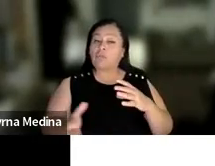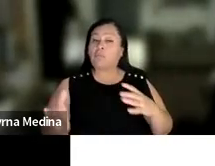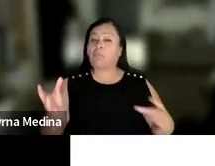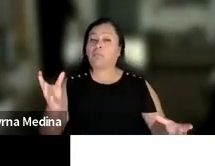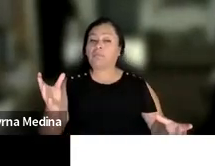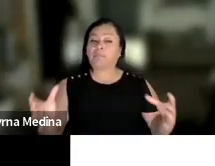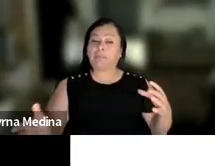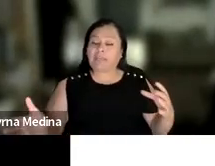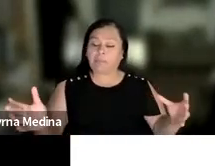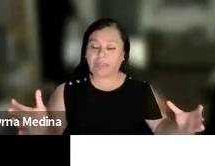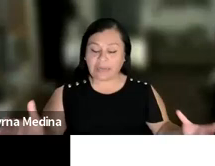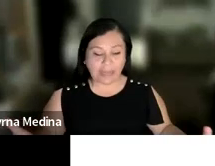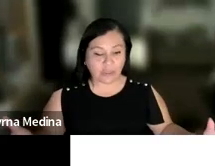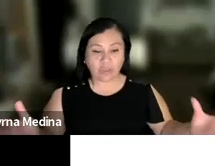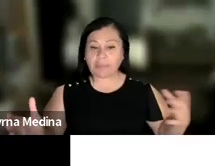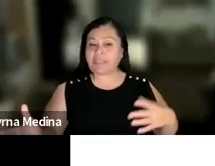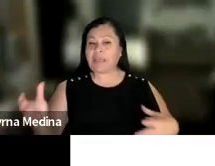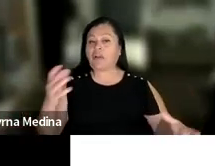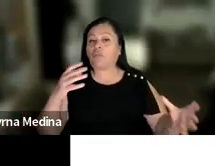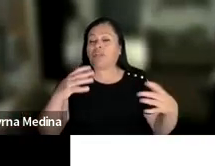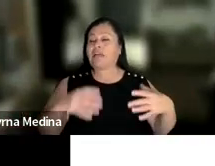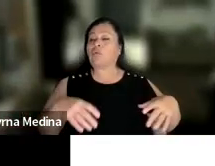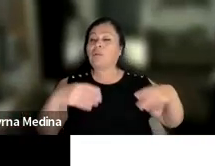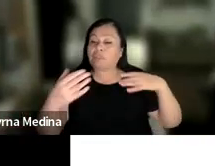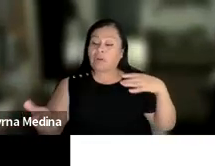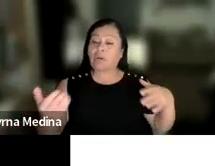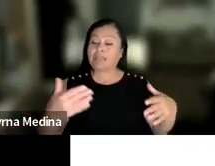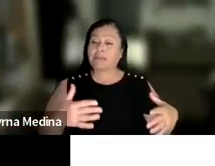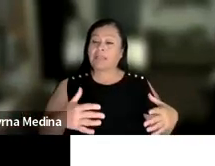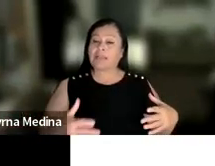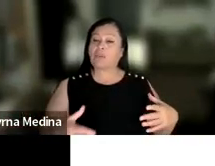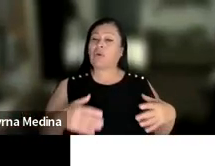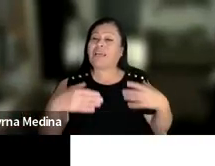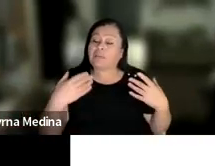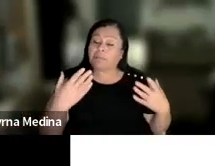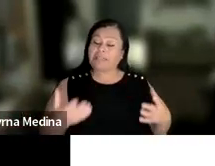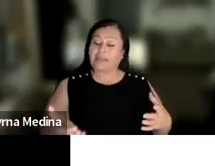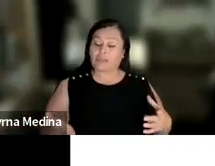Palabras, ¿verdad? Y el tercero, pues también, Pero cuando están en una conversación en el caso de que pidiera comunicador la persona con la que están platicando, que repitan las costas, ¿verdad?